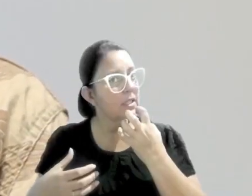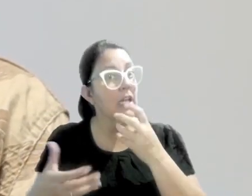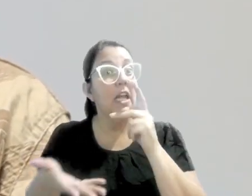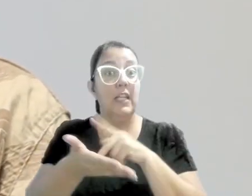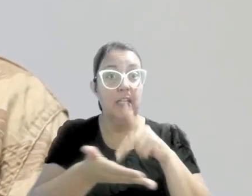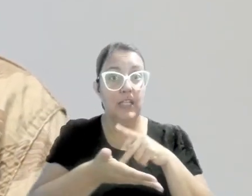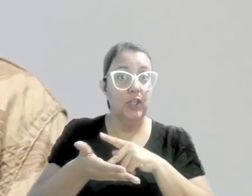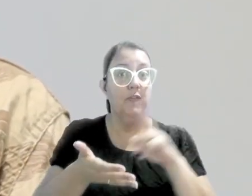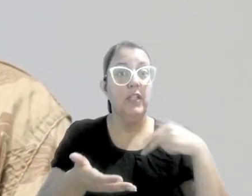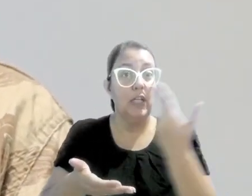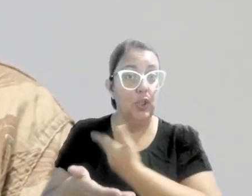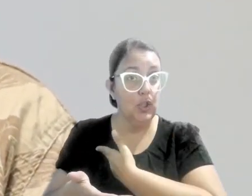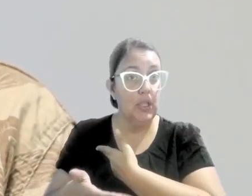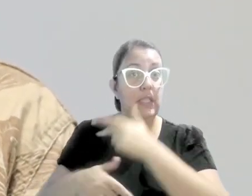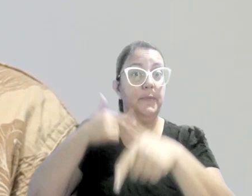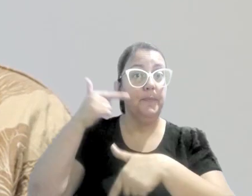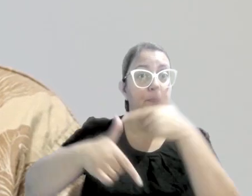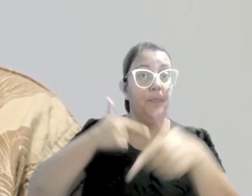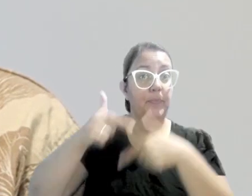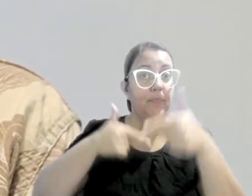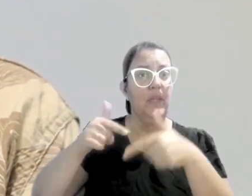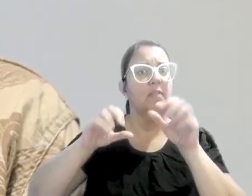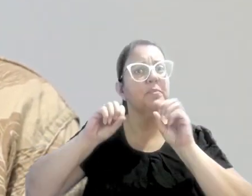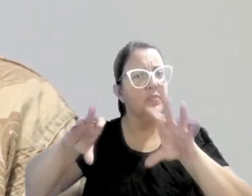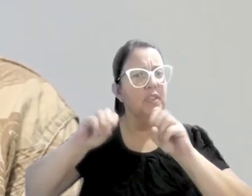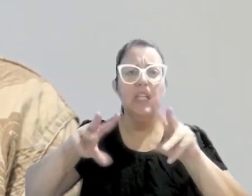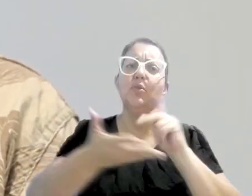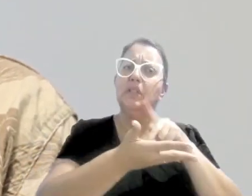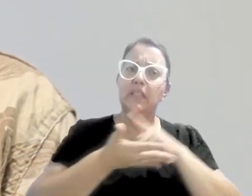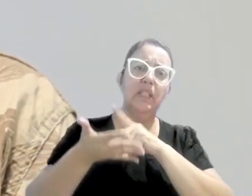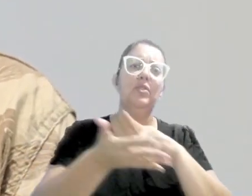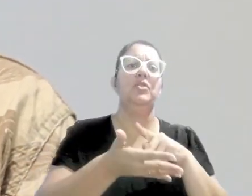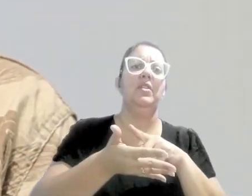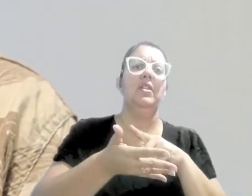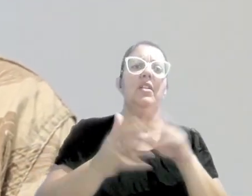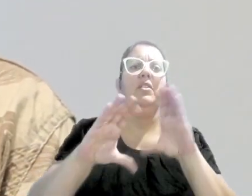porque, de fato, você estaria trabalhando aspectos da educação mesmo